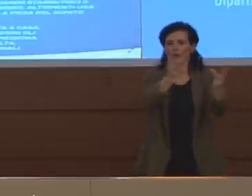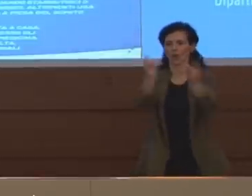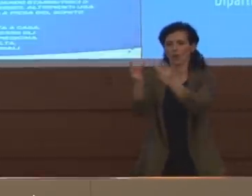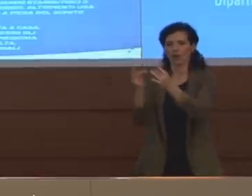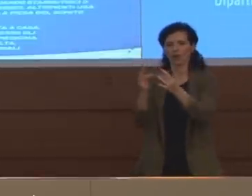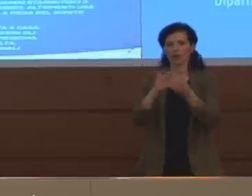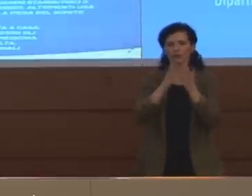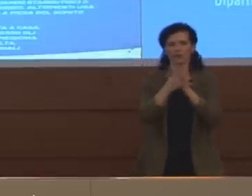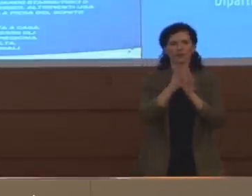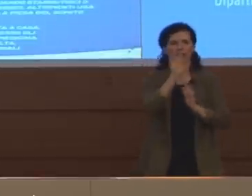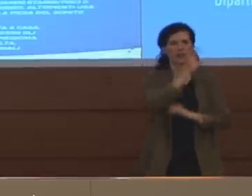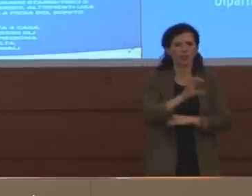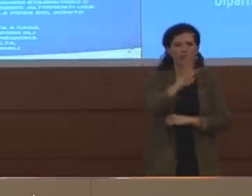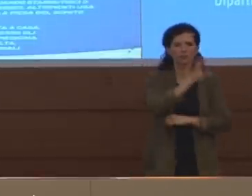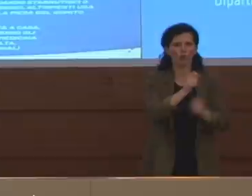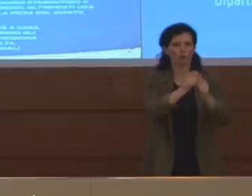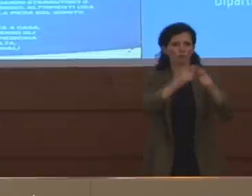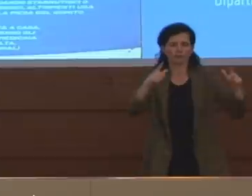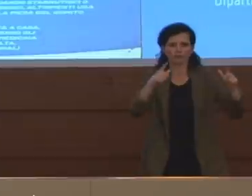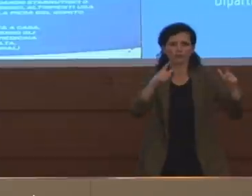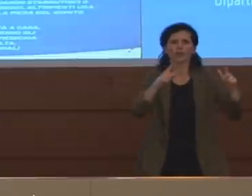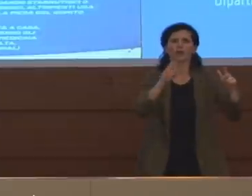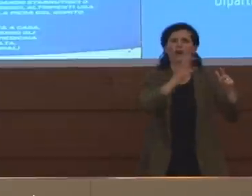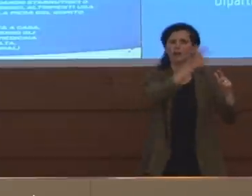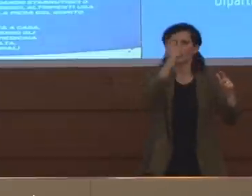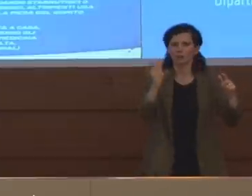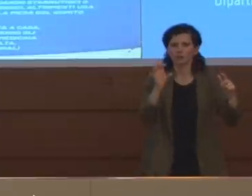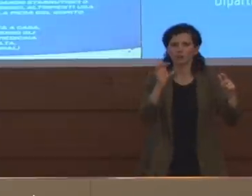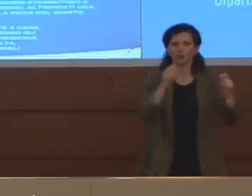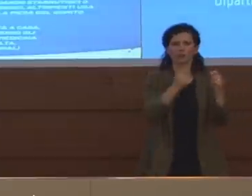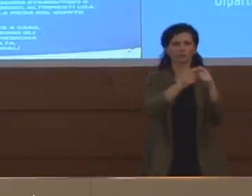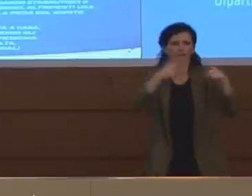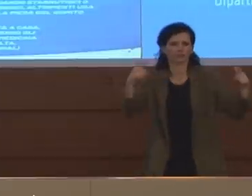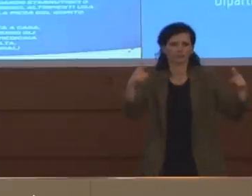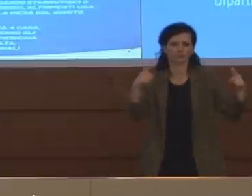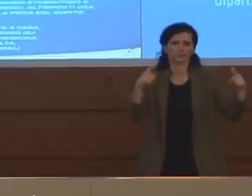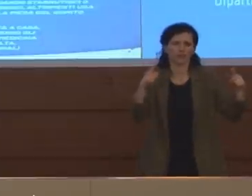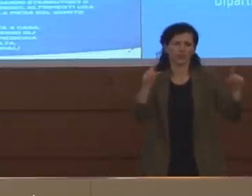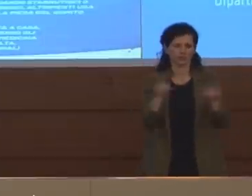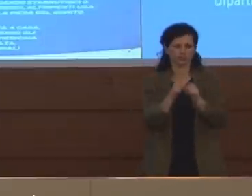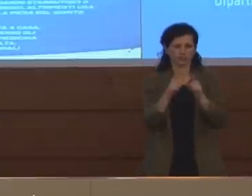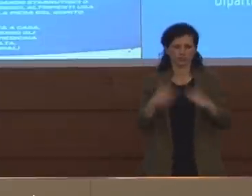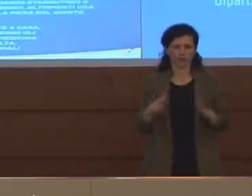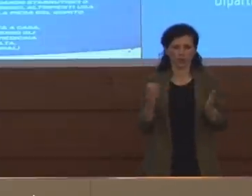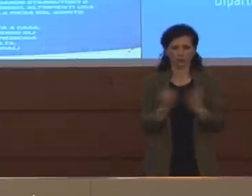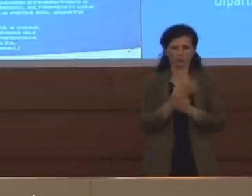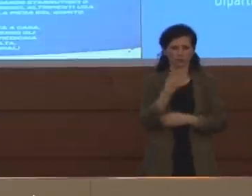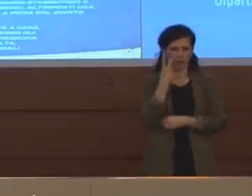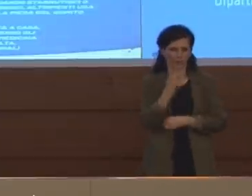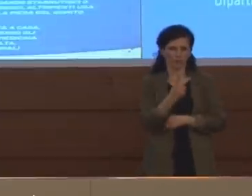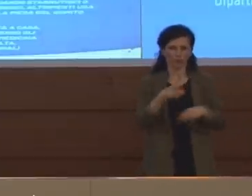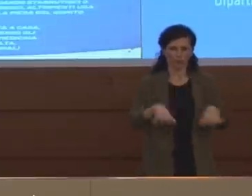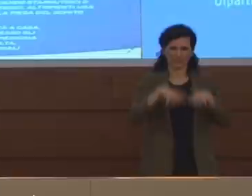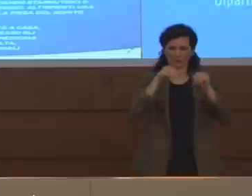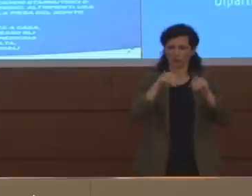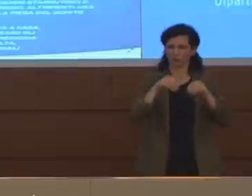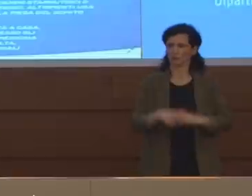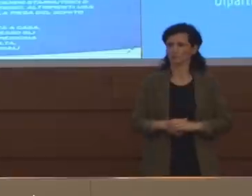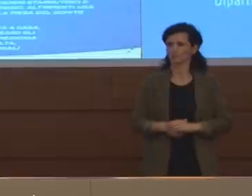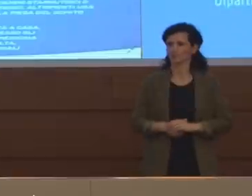regionale, addirittura multi regionale, a cui abbiamo dovuto assistere all'inizio.